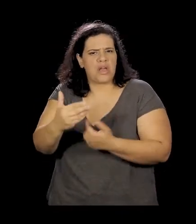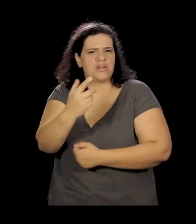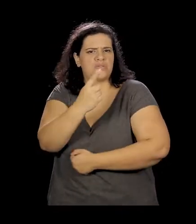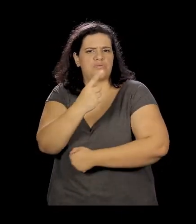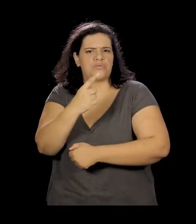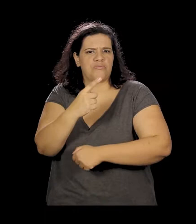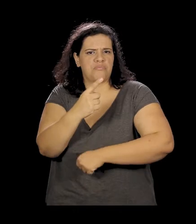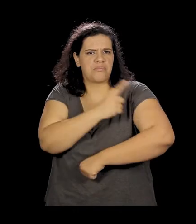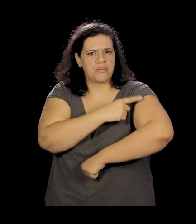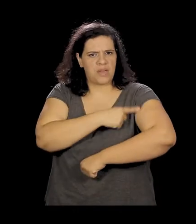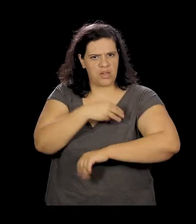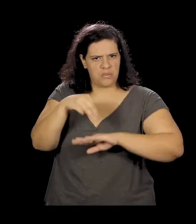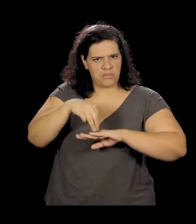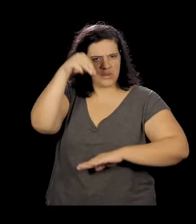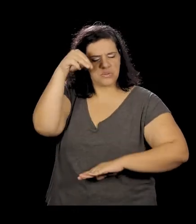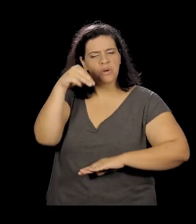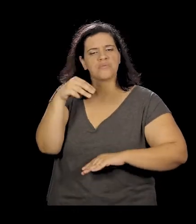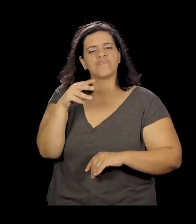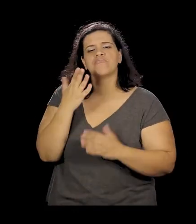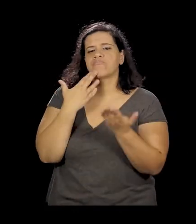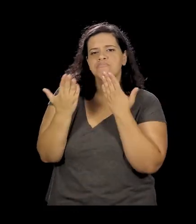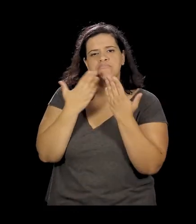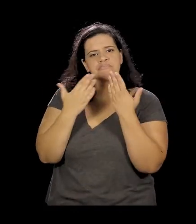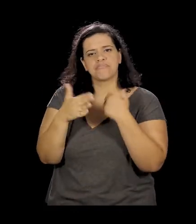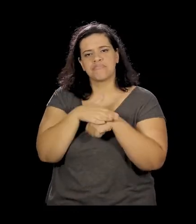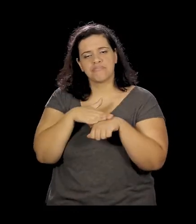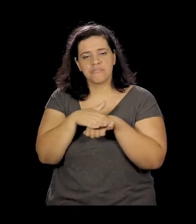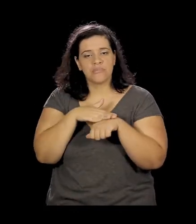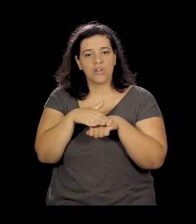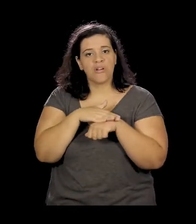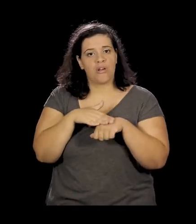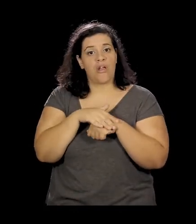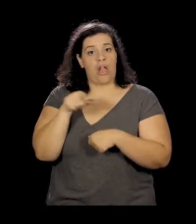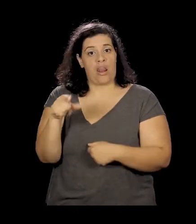ele conversou comigo muito seriamente e falou: